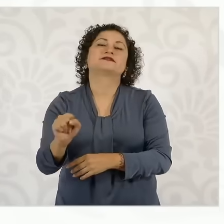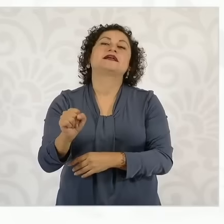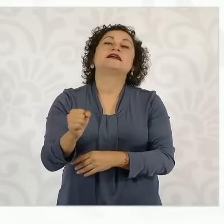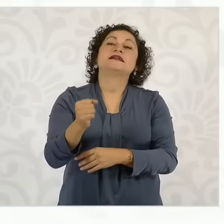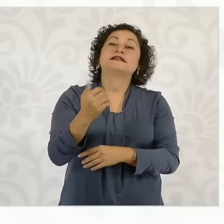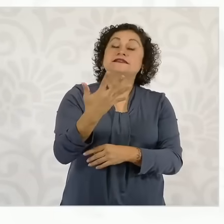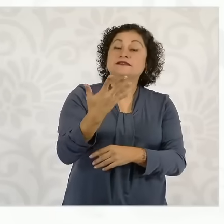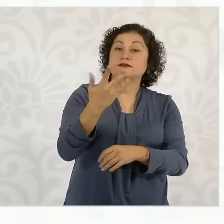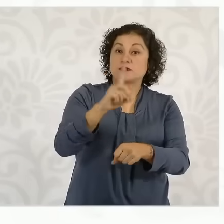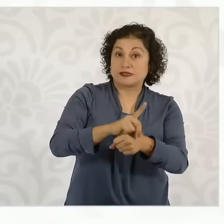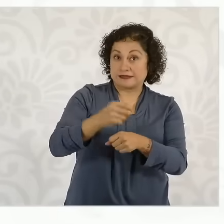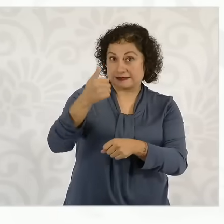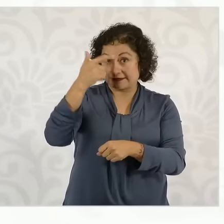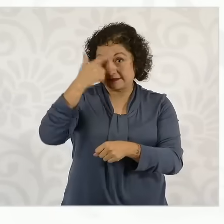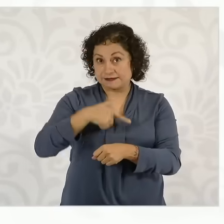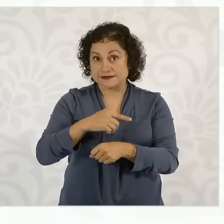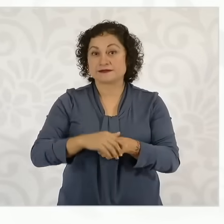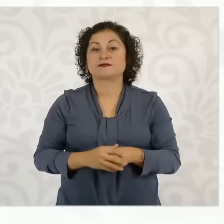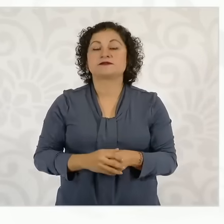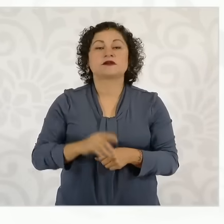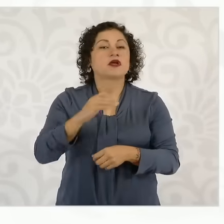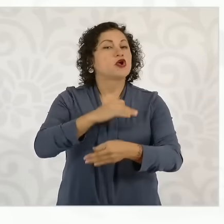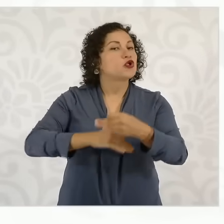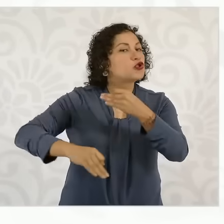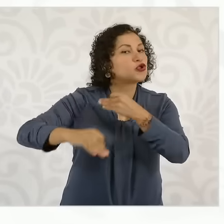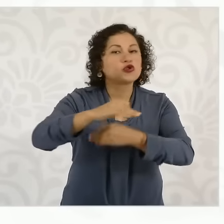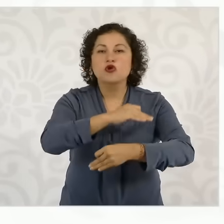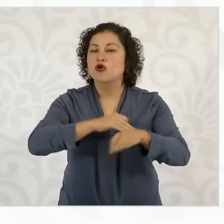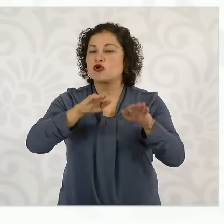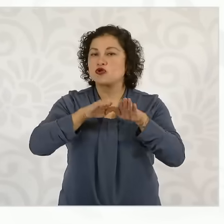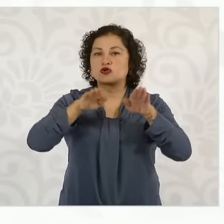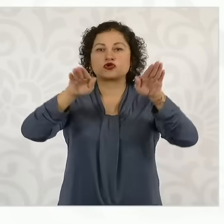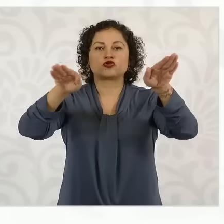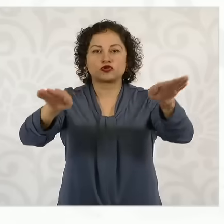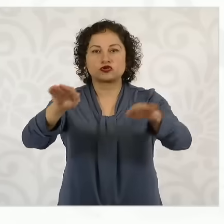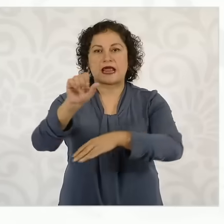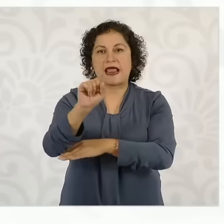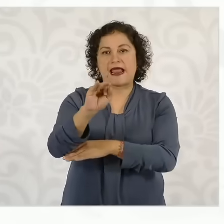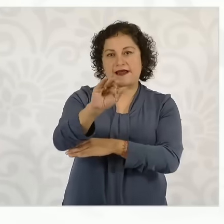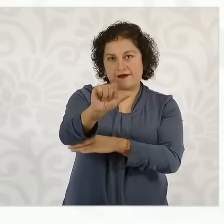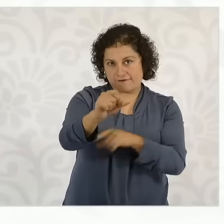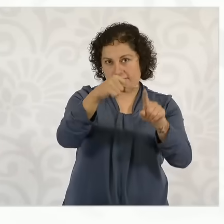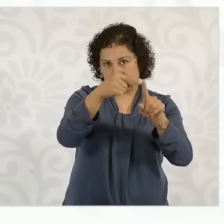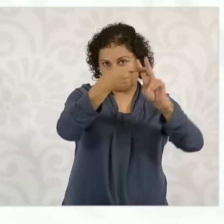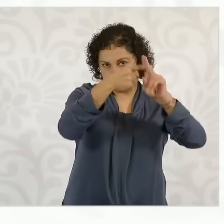los paquetes salen del aeropuerto internacional Felipe Ángeles, vuelan en Mexicana de Aviación,